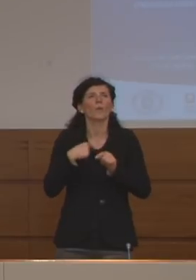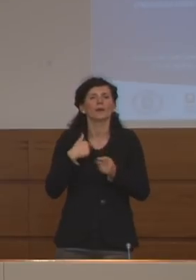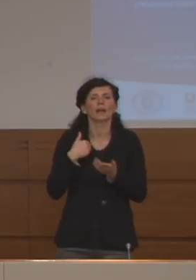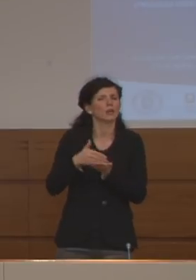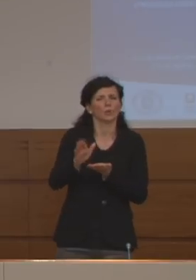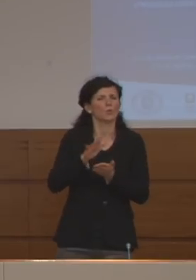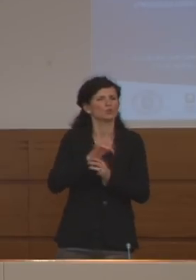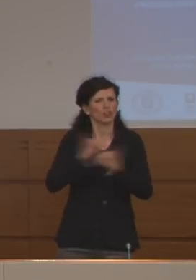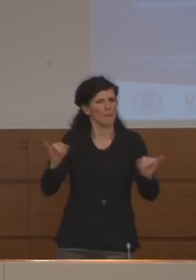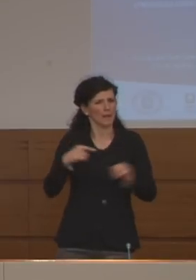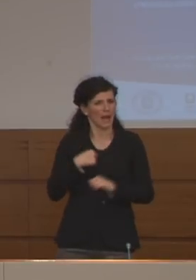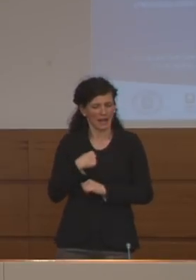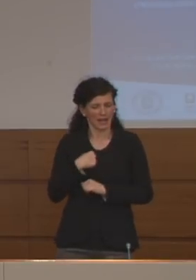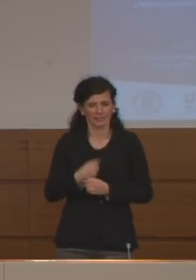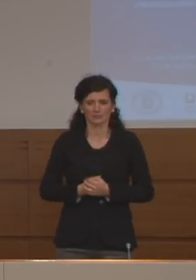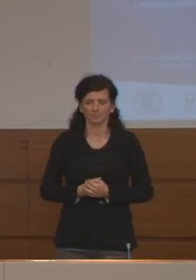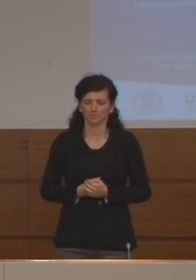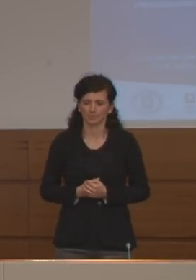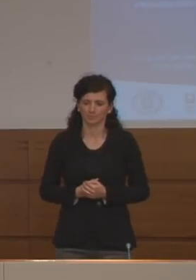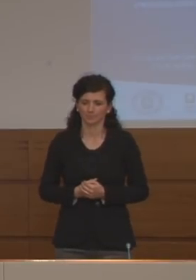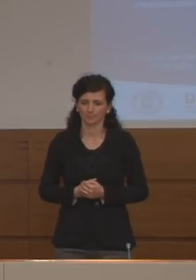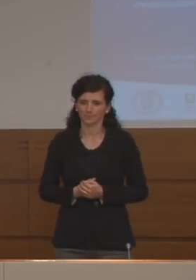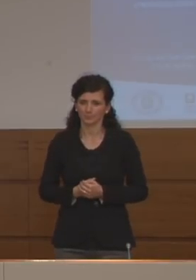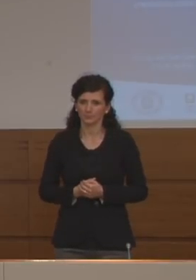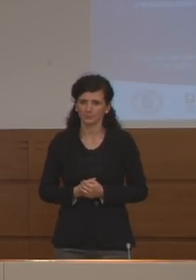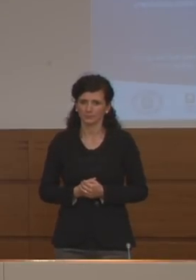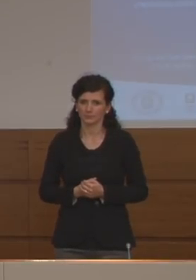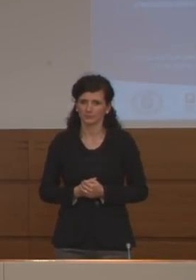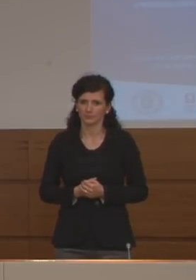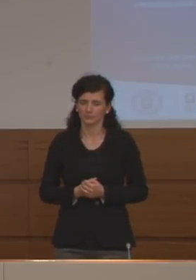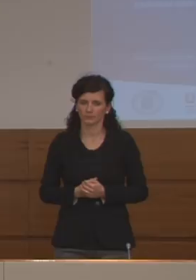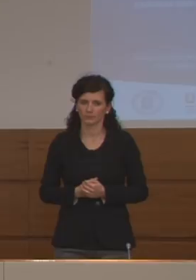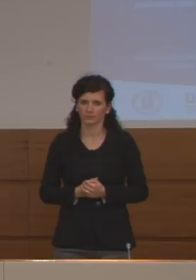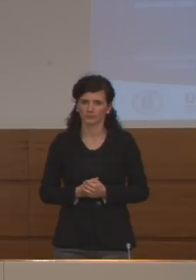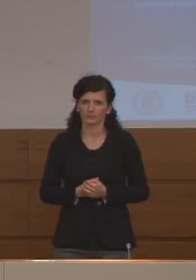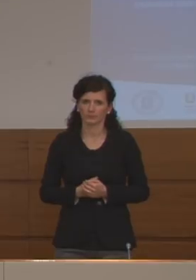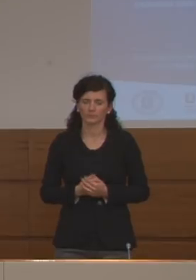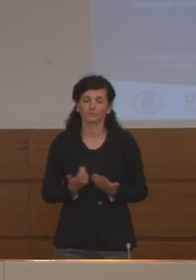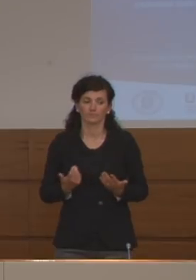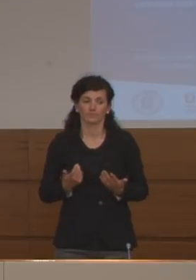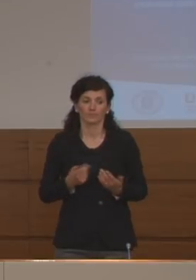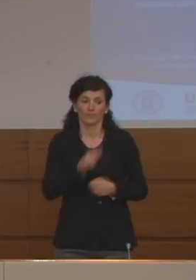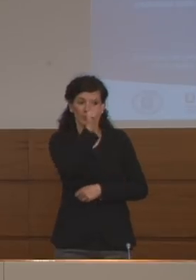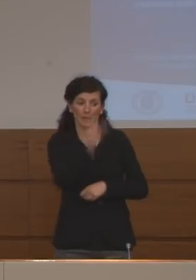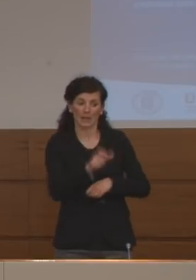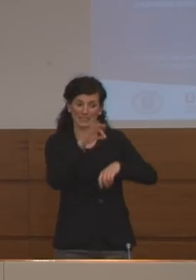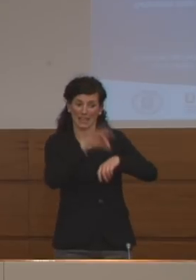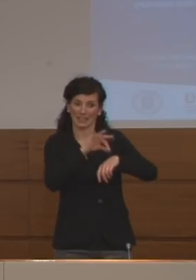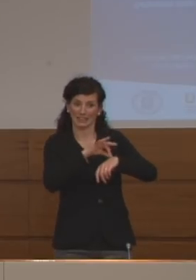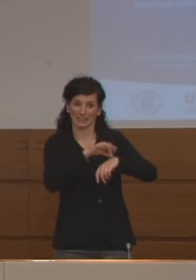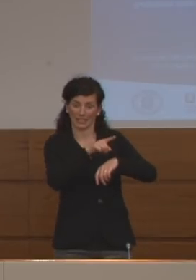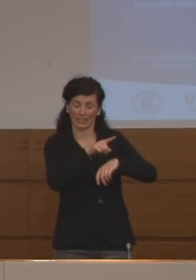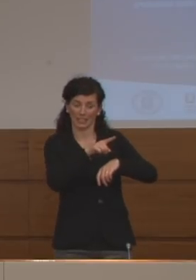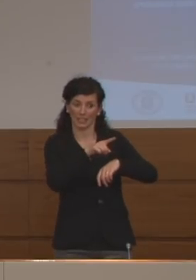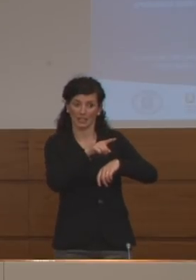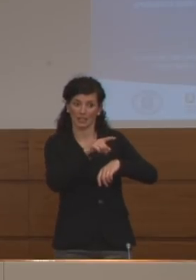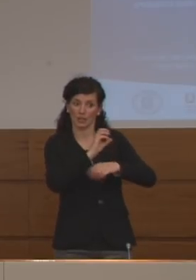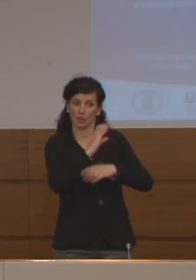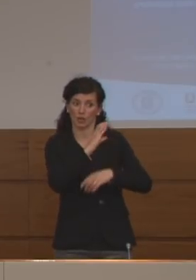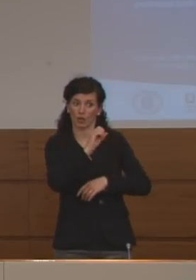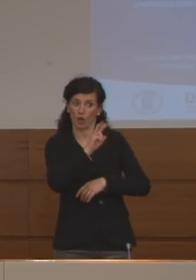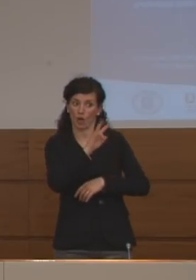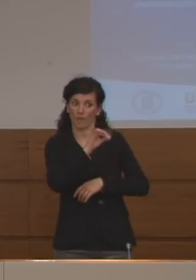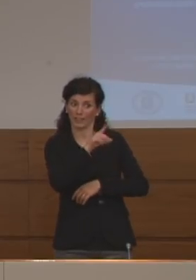E' chiaro che chi assiste malati come questi deve essere sempre messo nelle